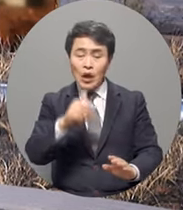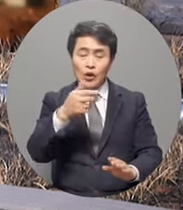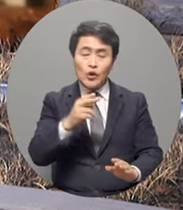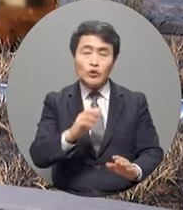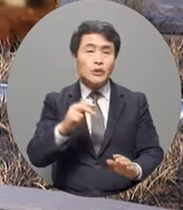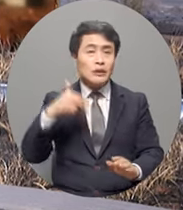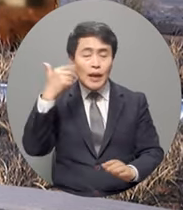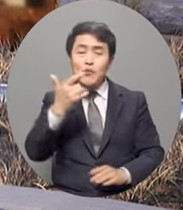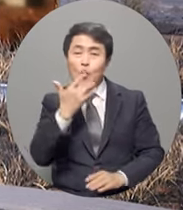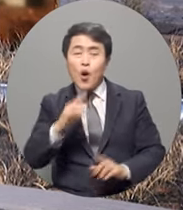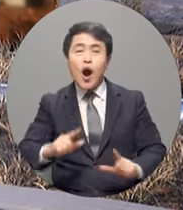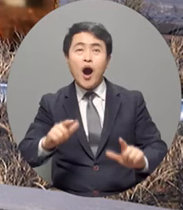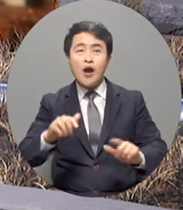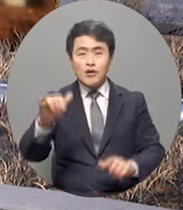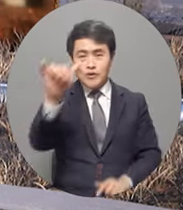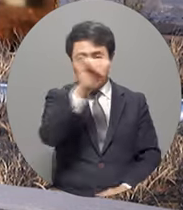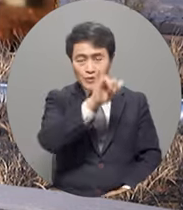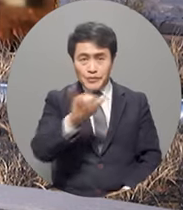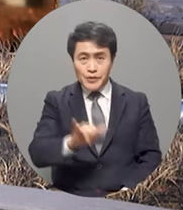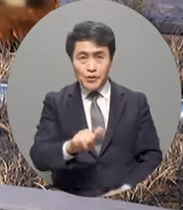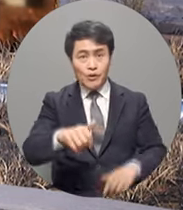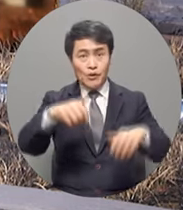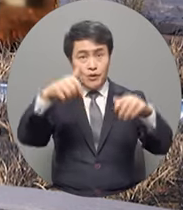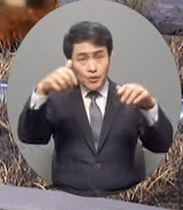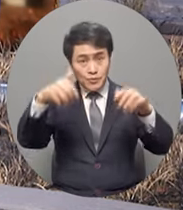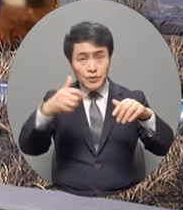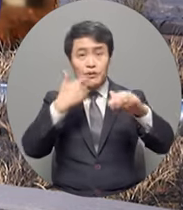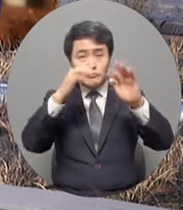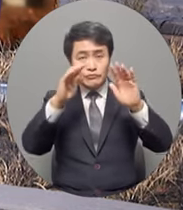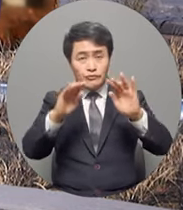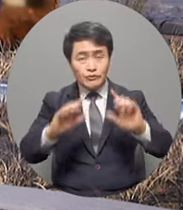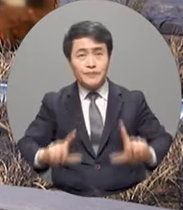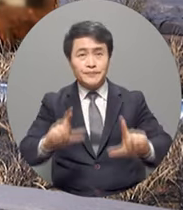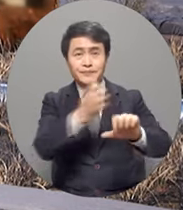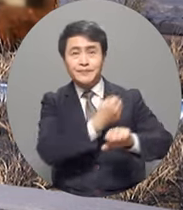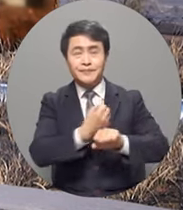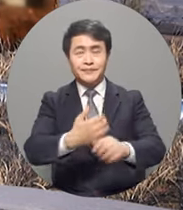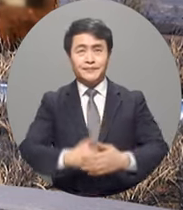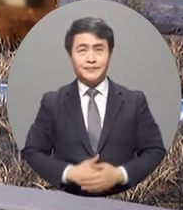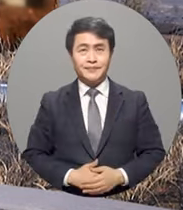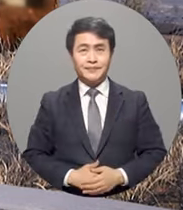절기상 경칩인 다음 주 화요일에는 전국적으로 비나 눈이 내릴 전망입니다. 날씨였습니다.